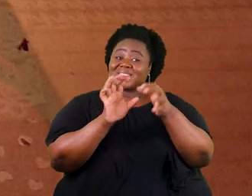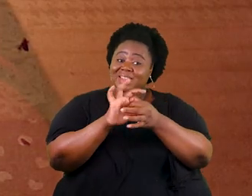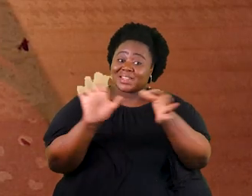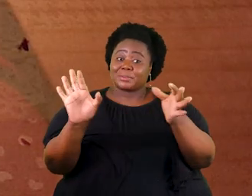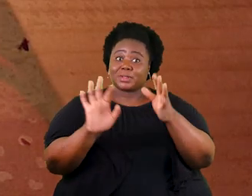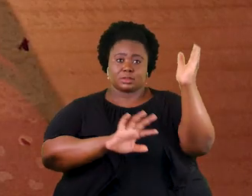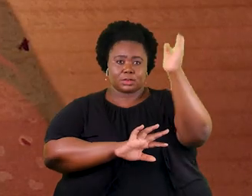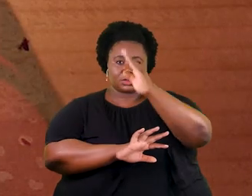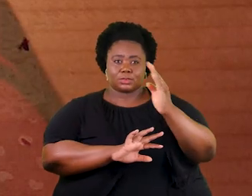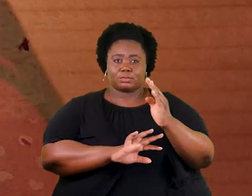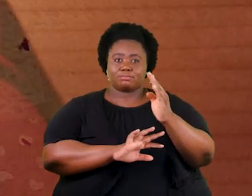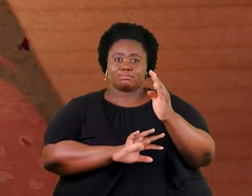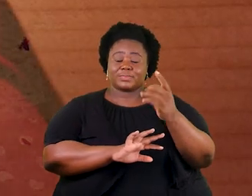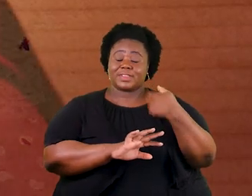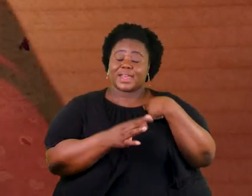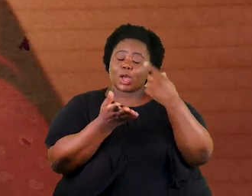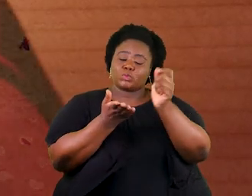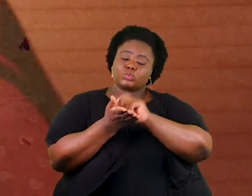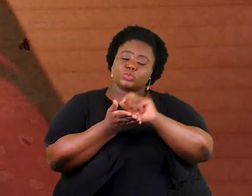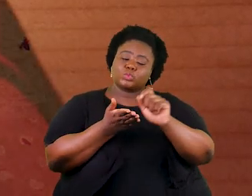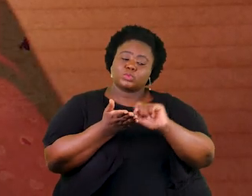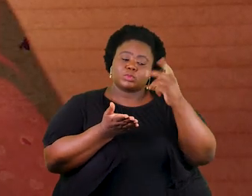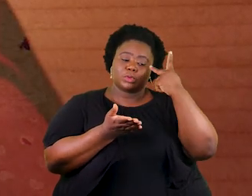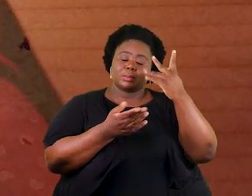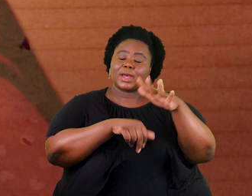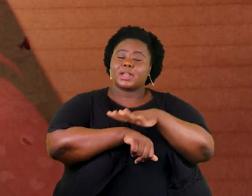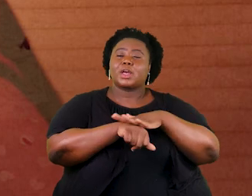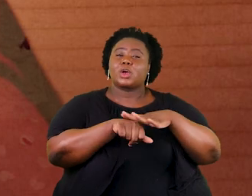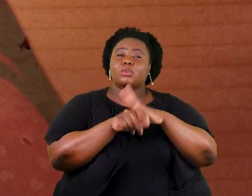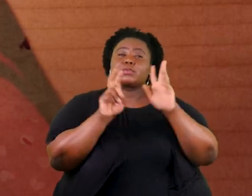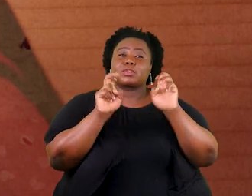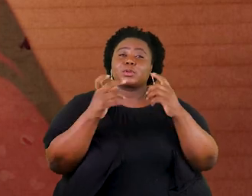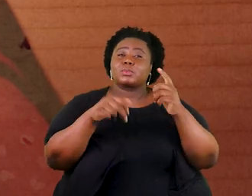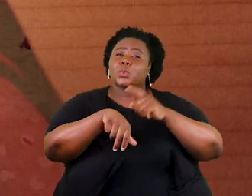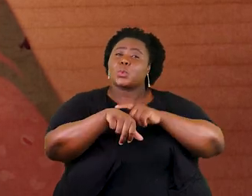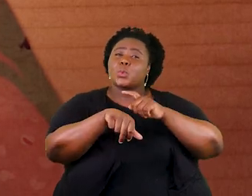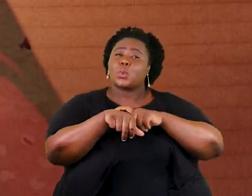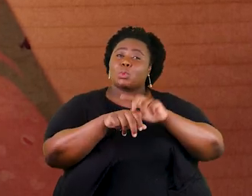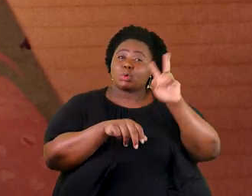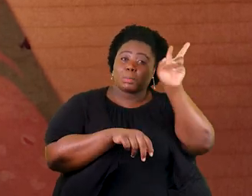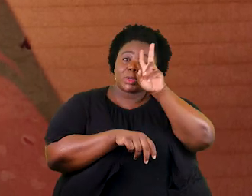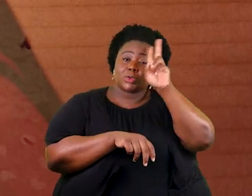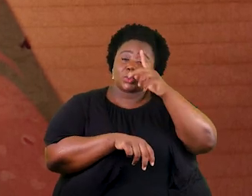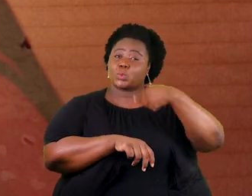escrevo a vocês para dialogarmos sobre o que esse momento histórico em nosso país